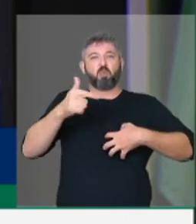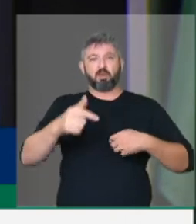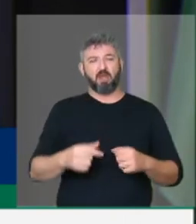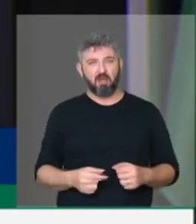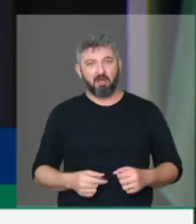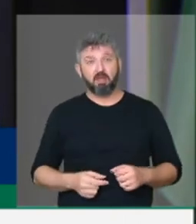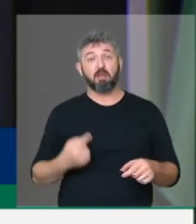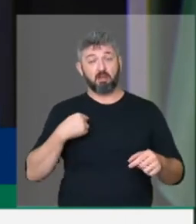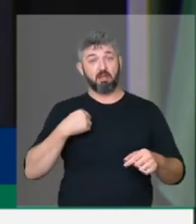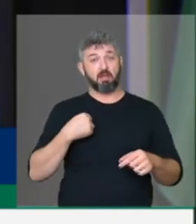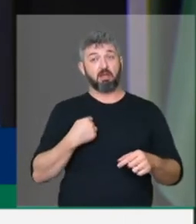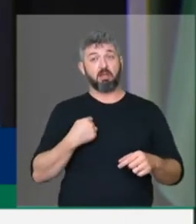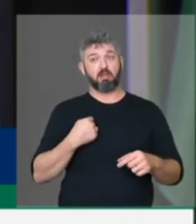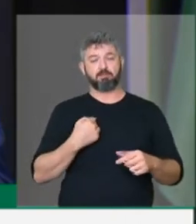NÃO TOCASSE A ELE E QUEREMOS